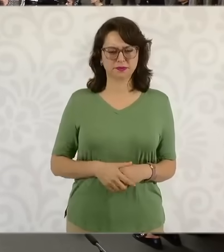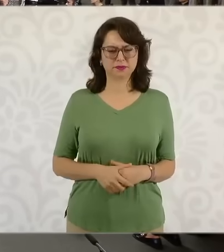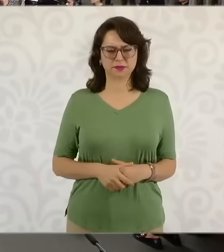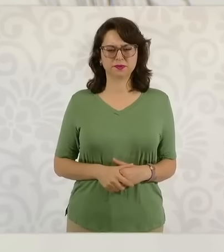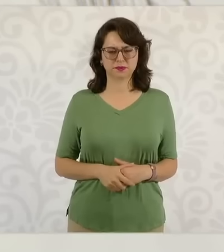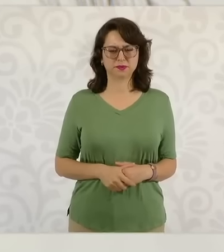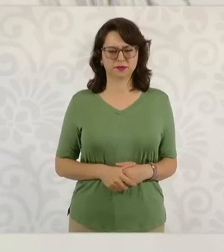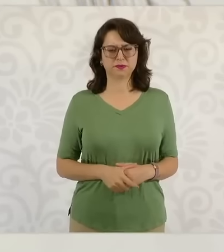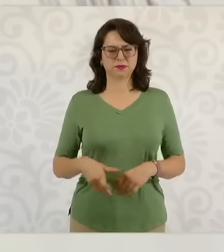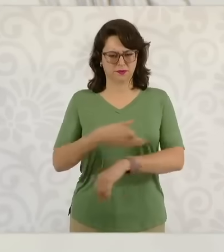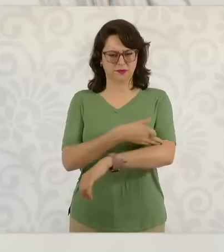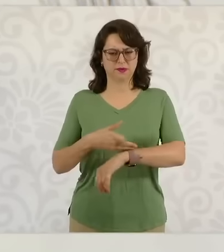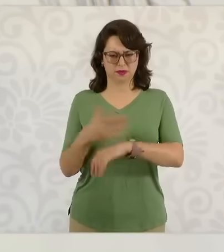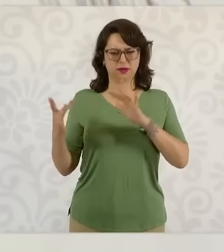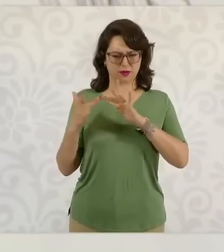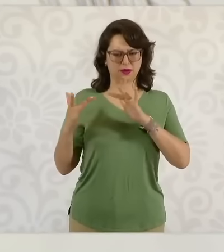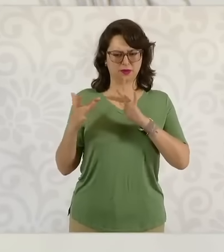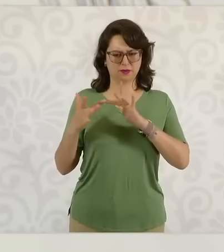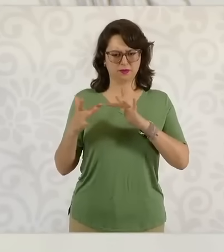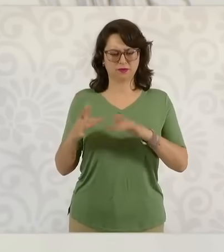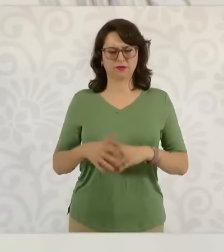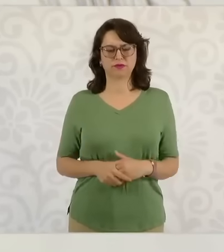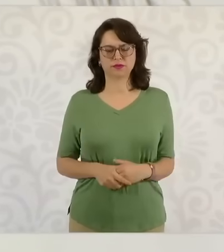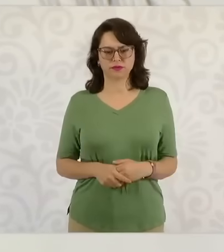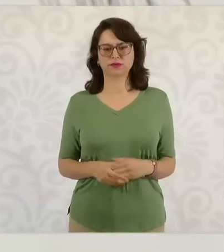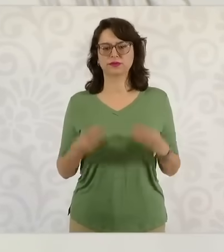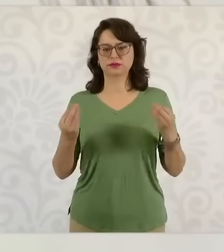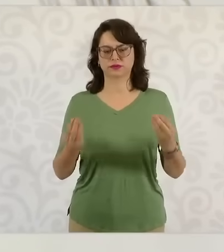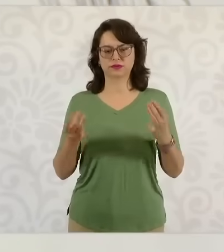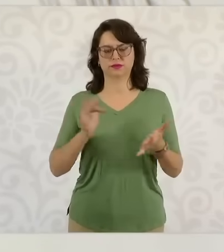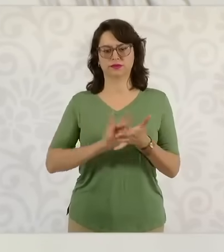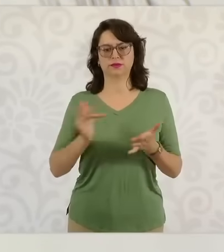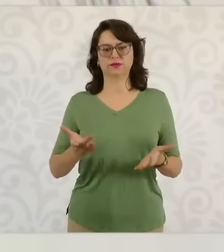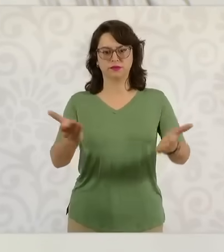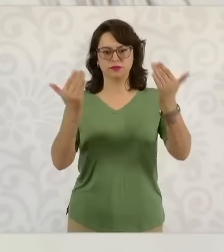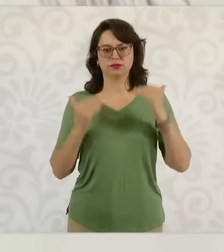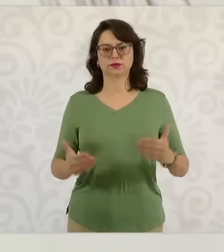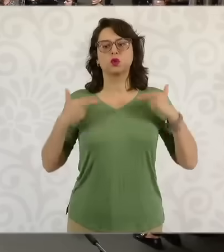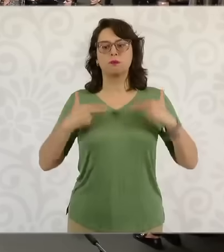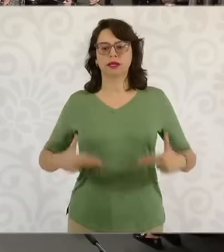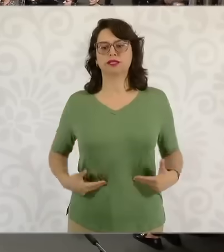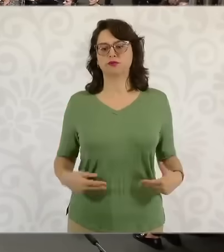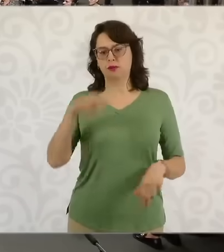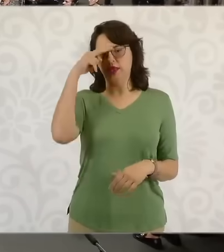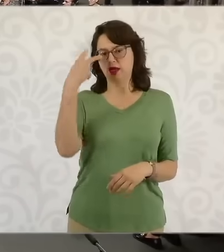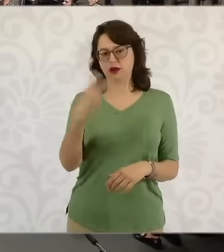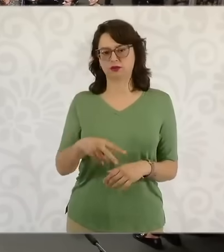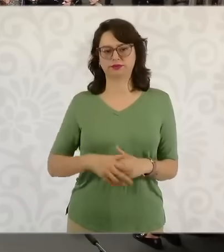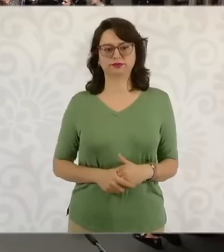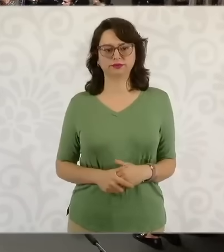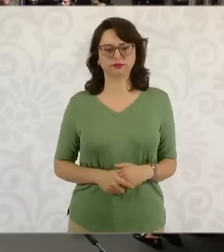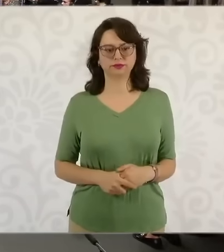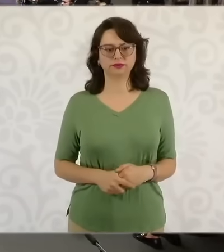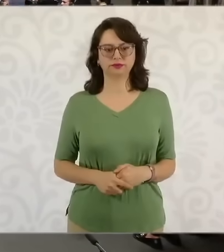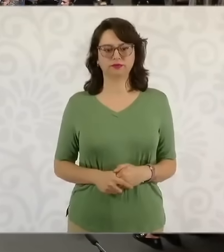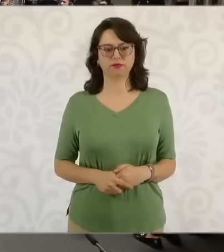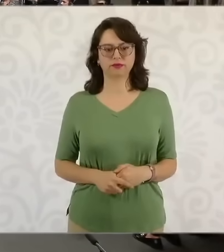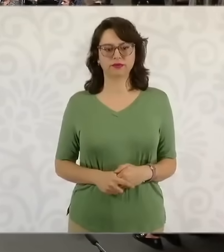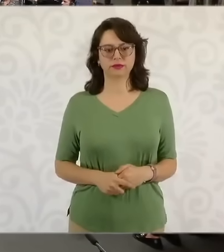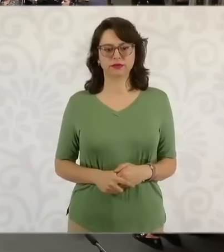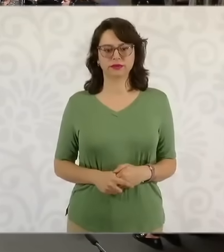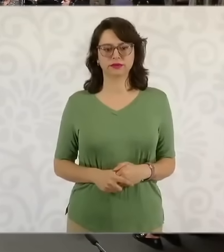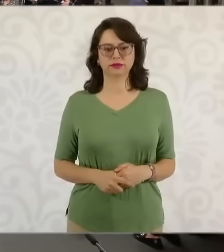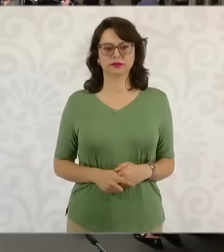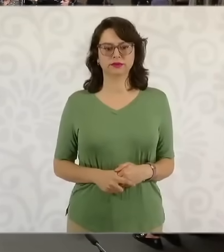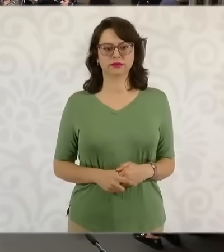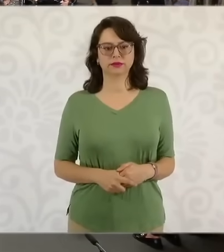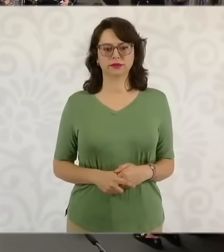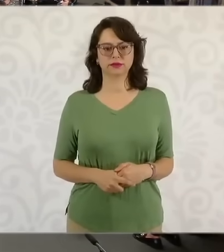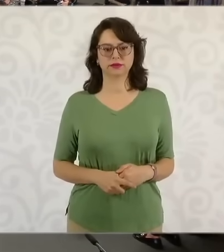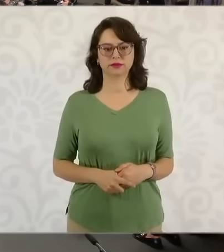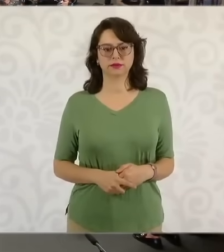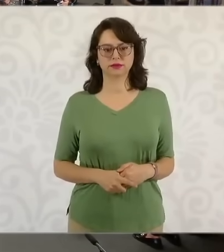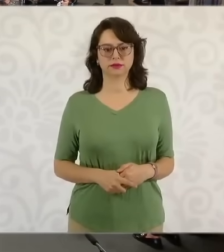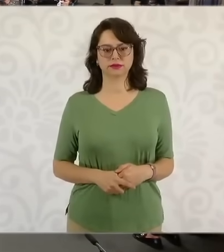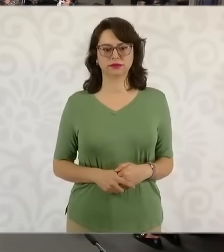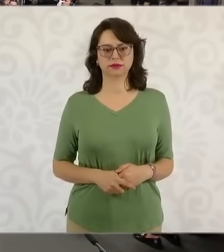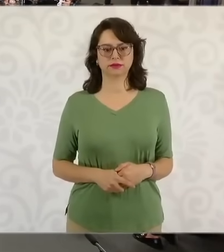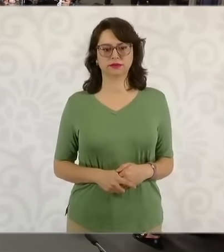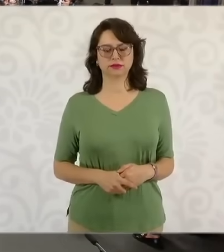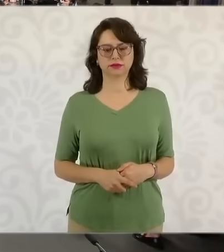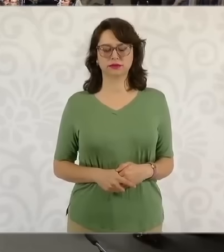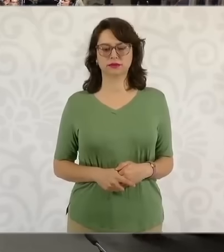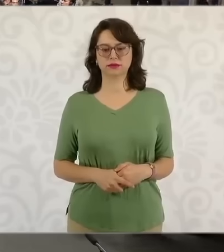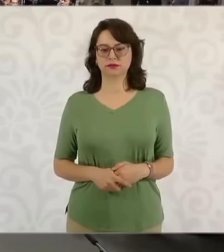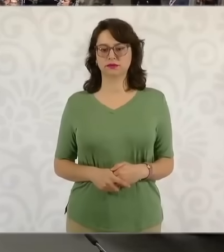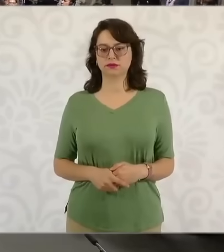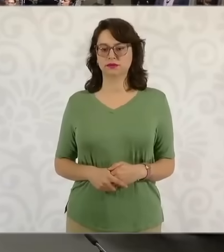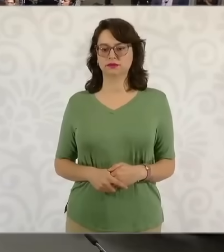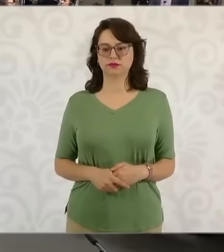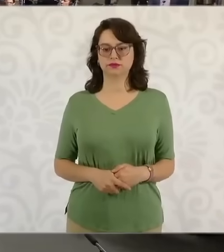cerca ahí de la familia claro que sí bueno muchas gracias vamos sobre humanismo mexicano